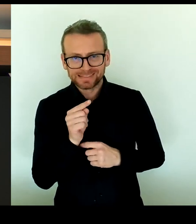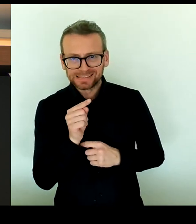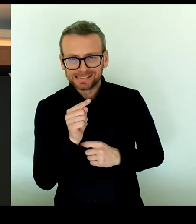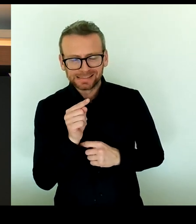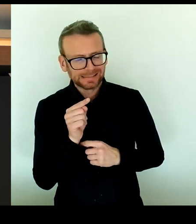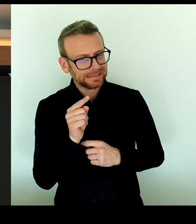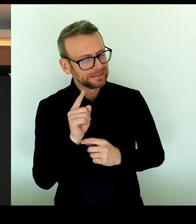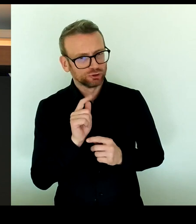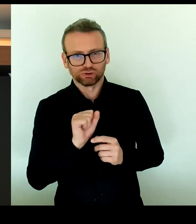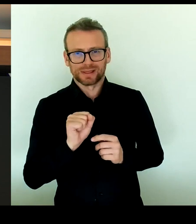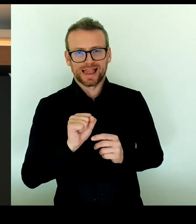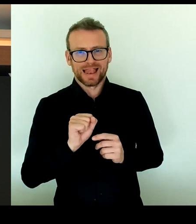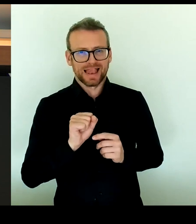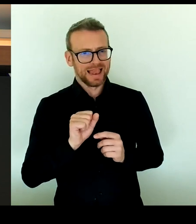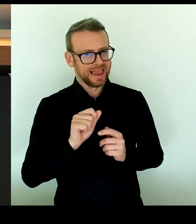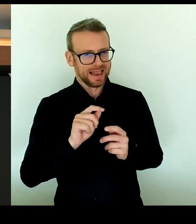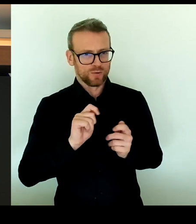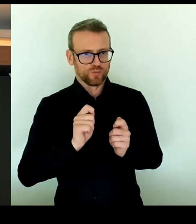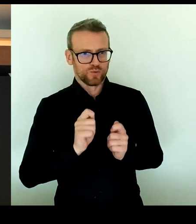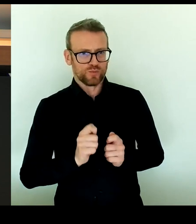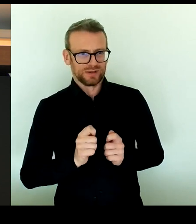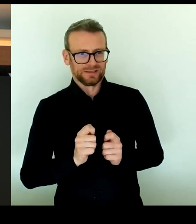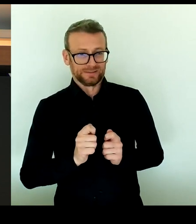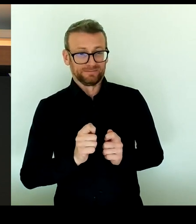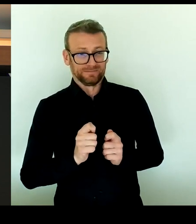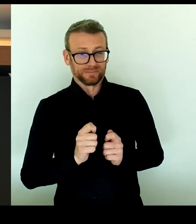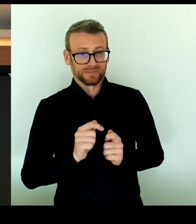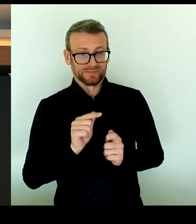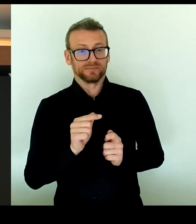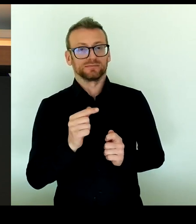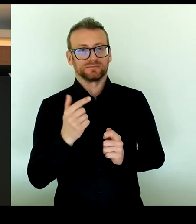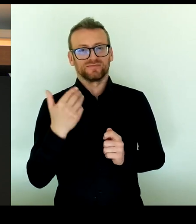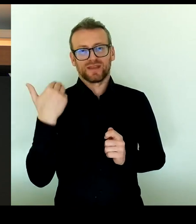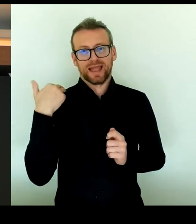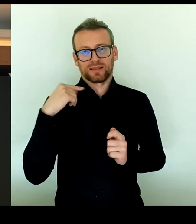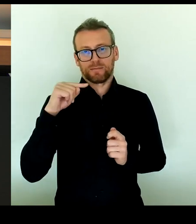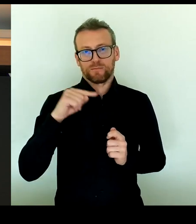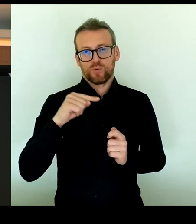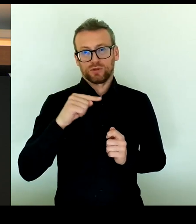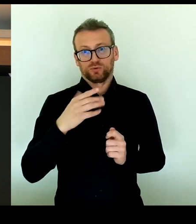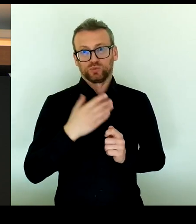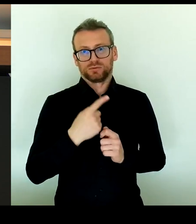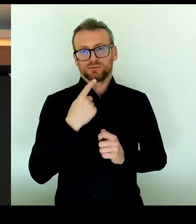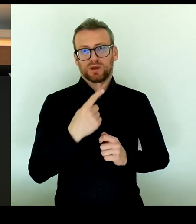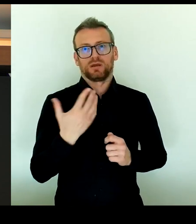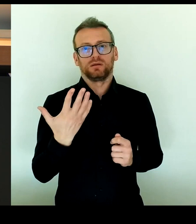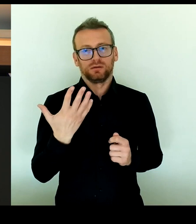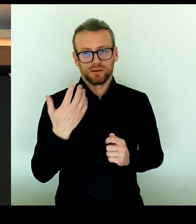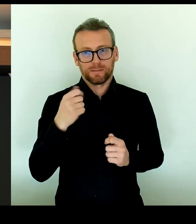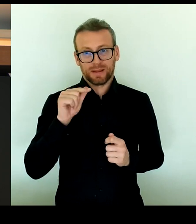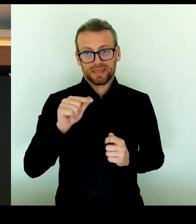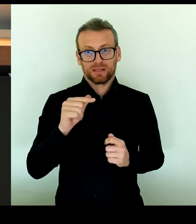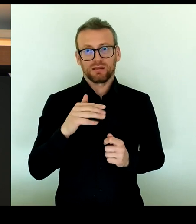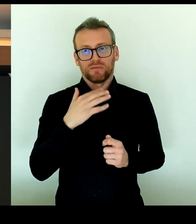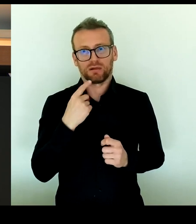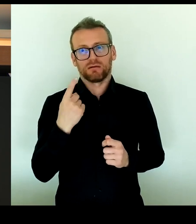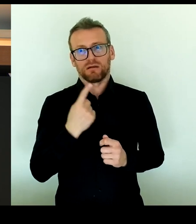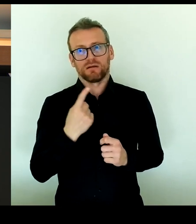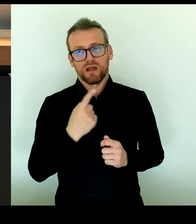An vielen Schulen wird nach wie vor auf digitale Lernwerkzeuge zurückgegriffen, die mit dem geltenden Datenschutzrecht nicht vereinbar